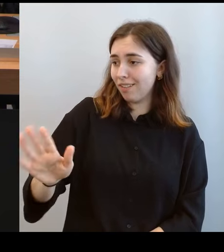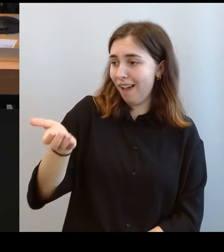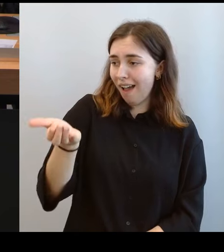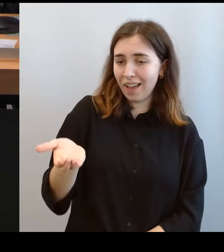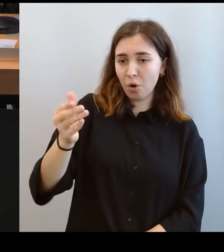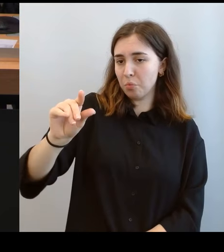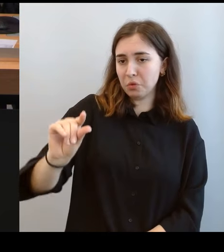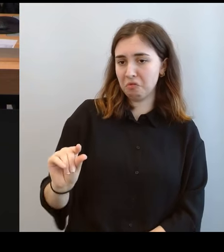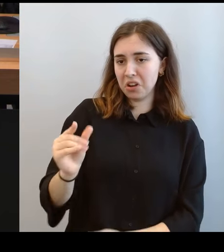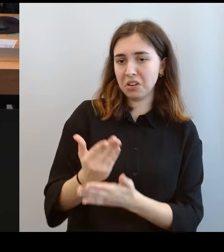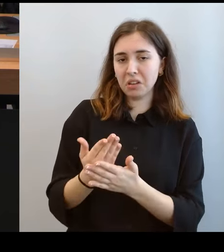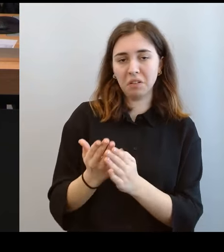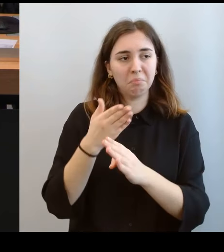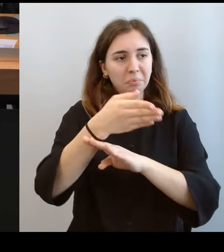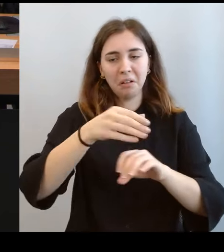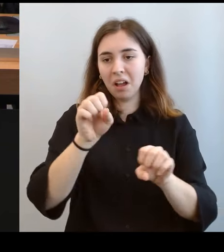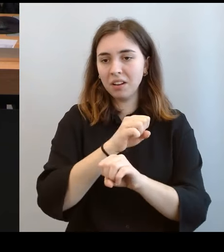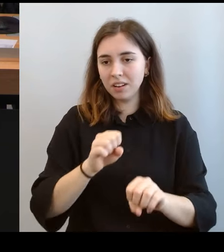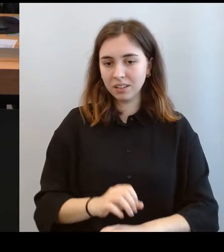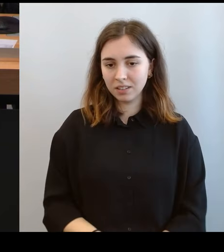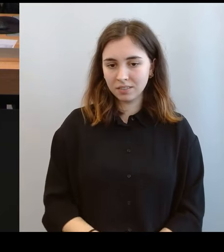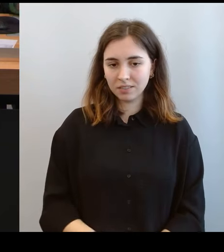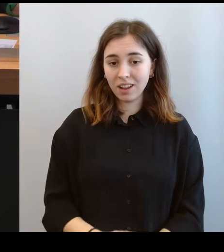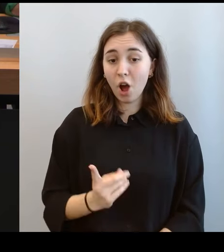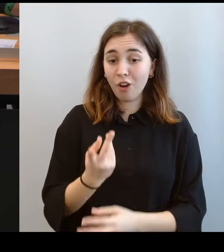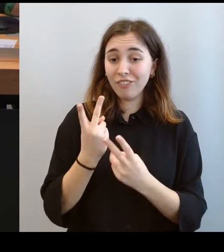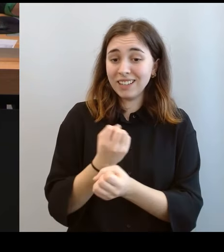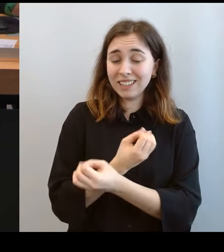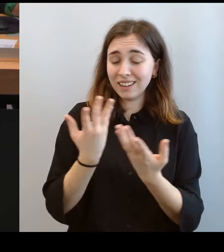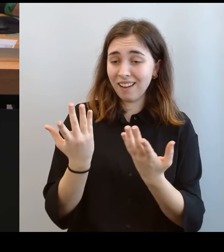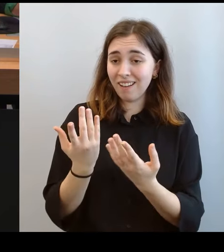und qualifikationsentsprechend Medizin betreiben kann.